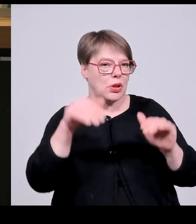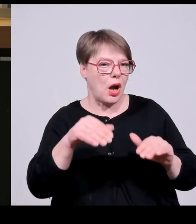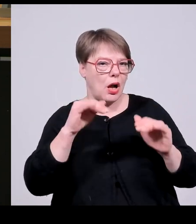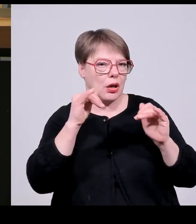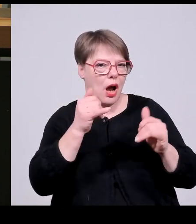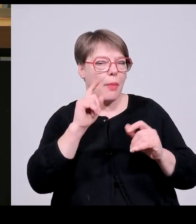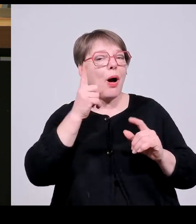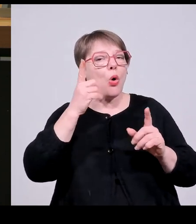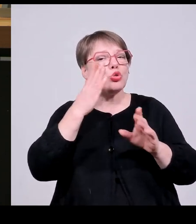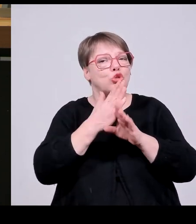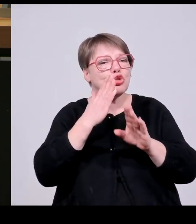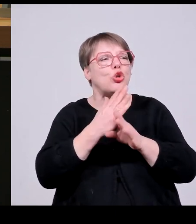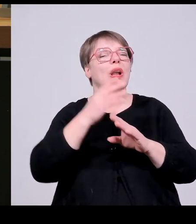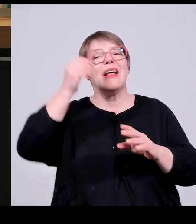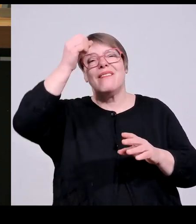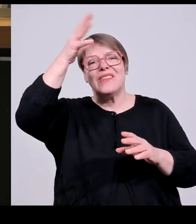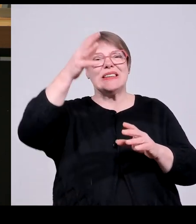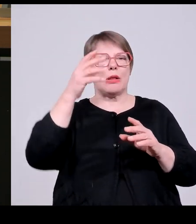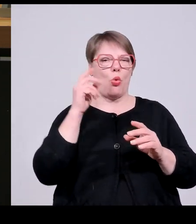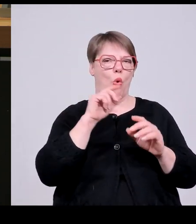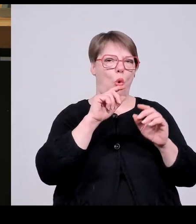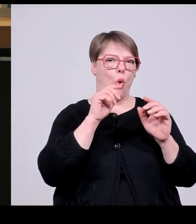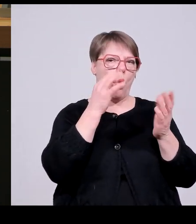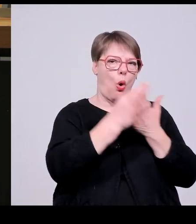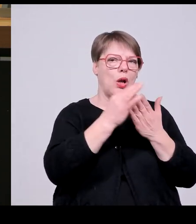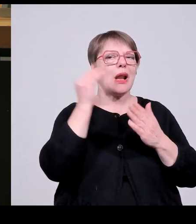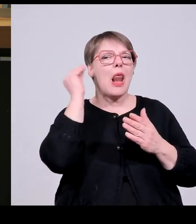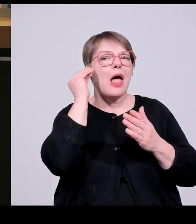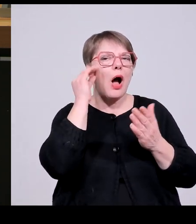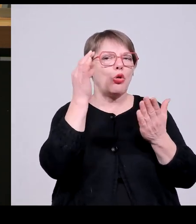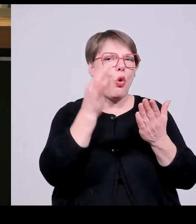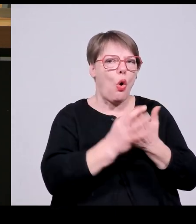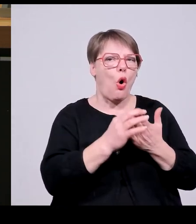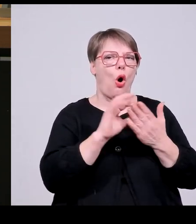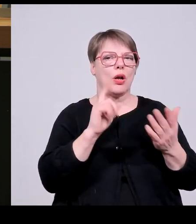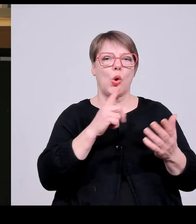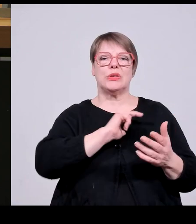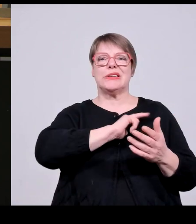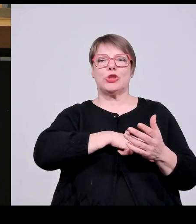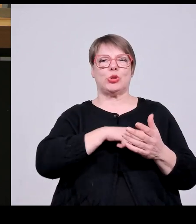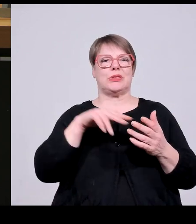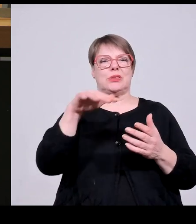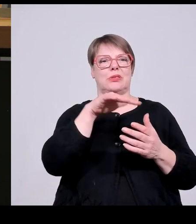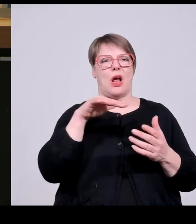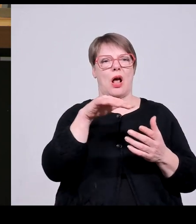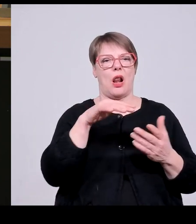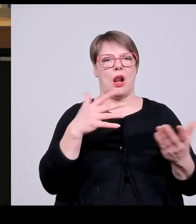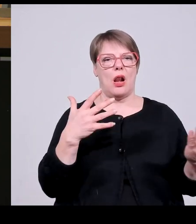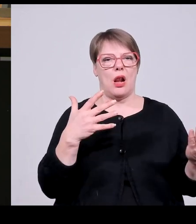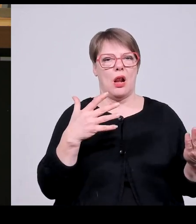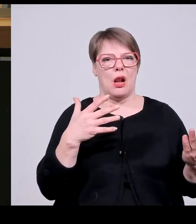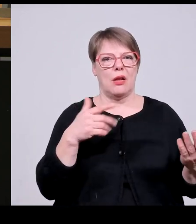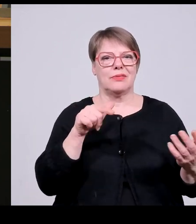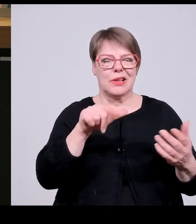Zugänglichkeit und Unterstützung bei der Nutzung von Online Funktionen und digitaler Angebote, insbesondere